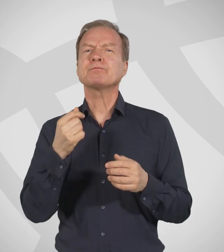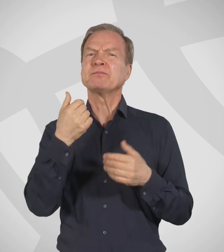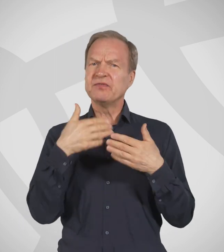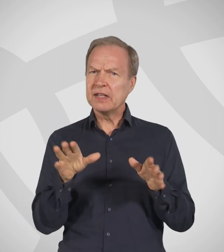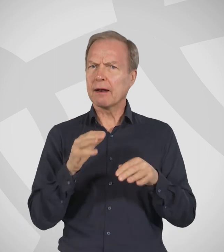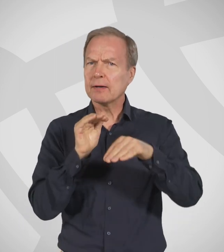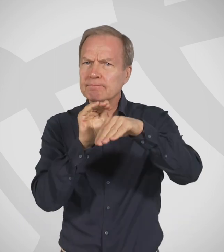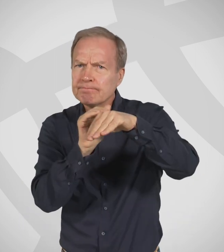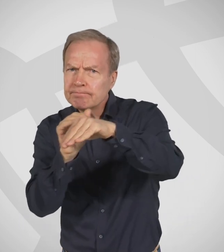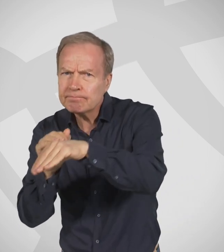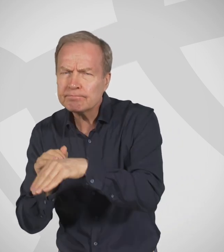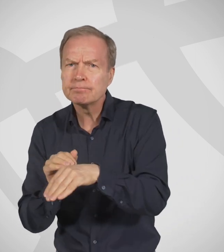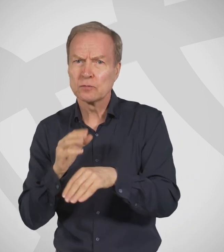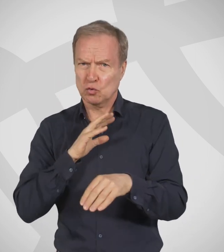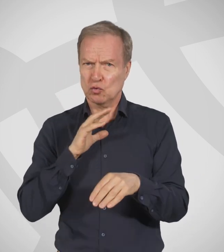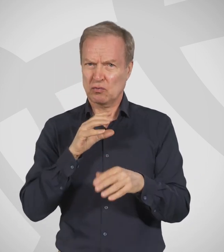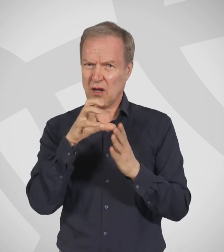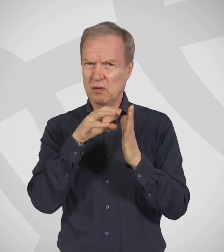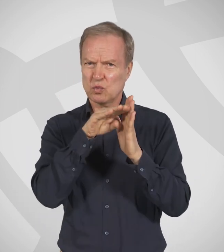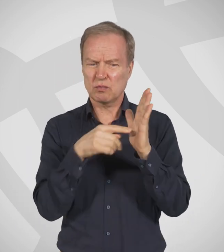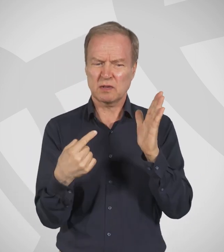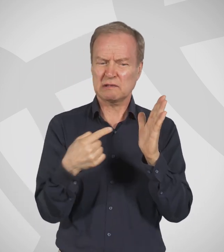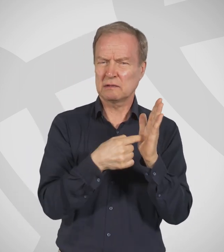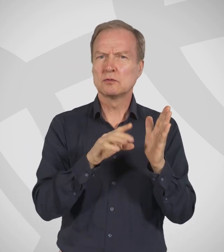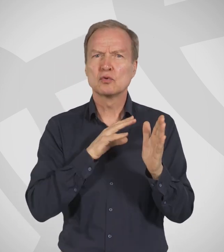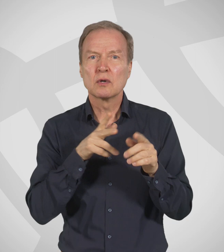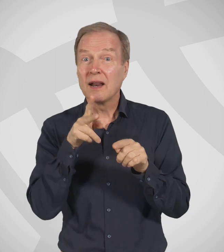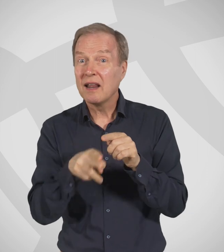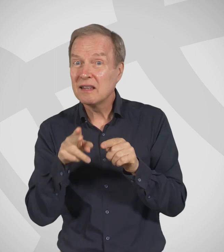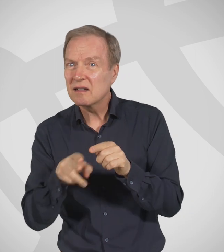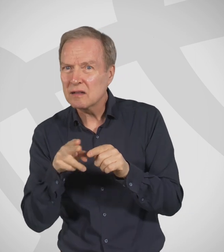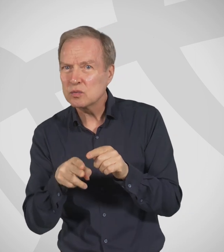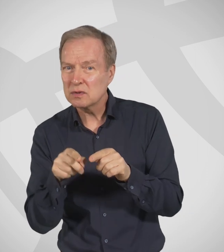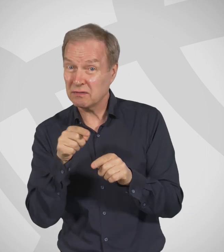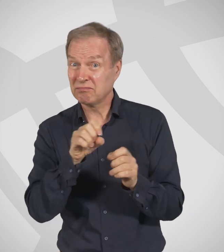On myös huomioitava, että hallitusohjelma sisältää leikkauksia, -